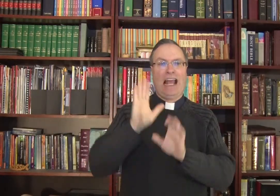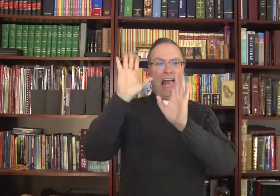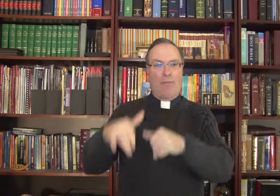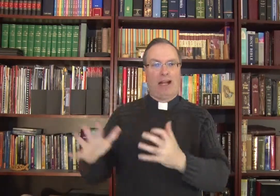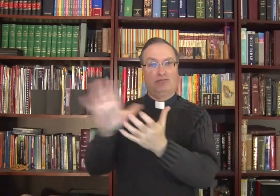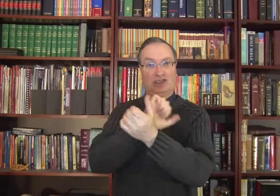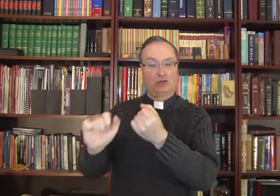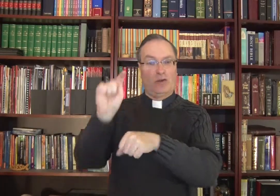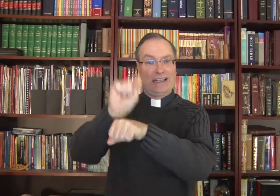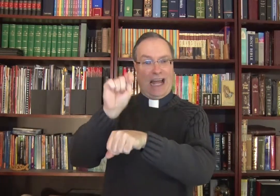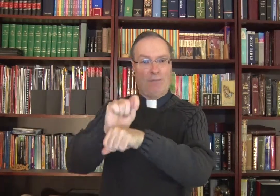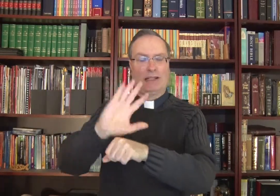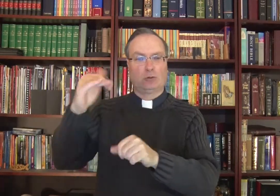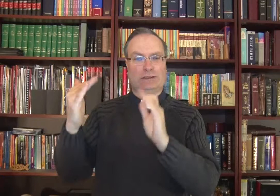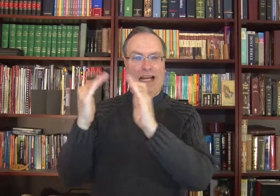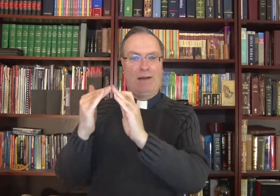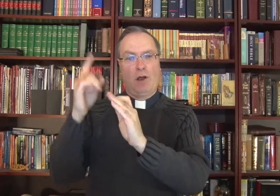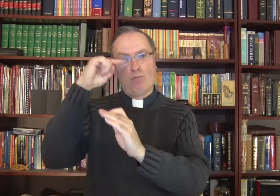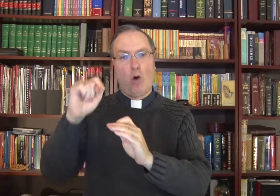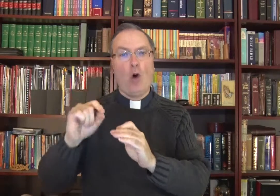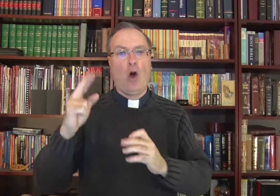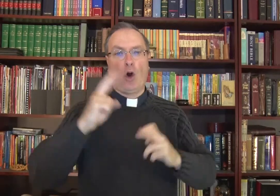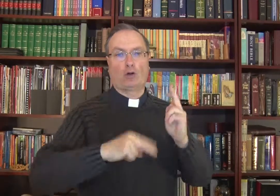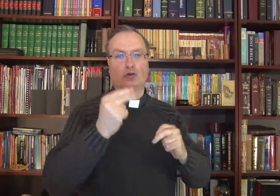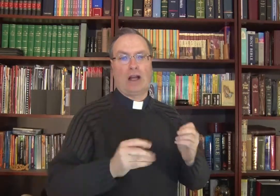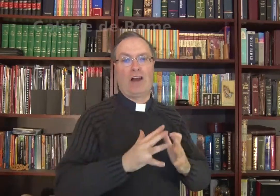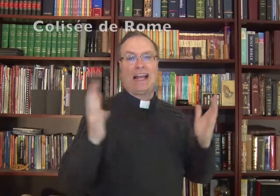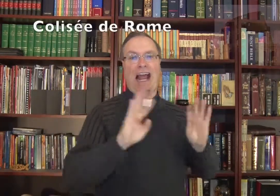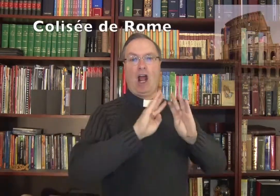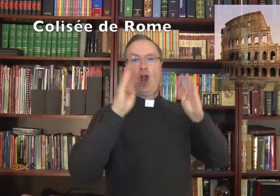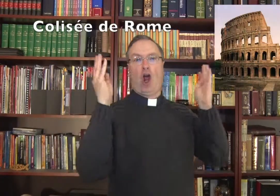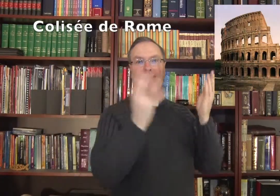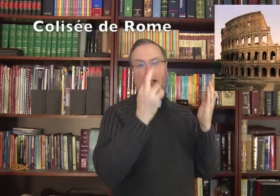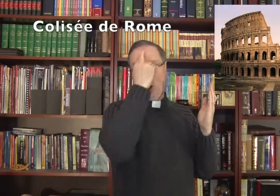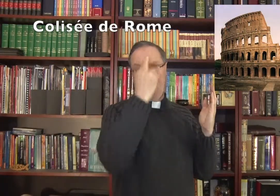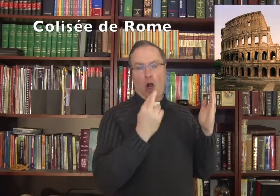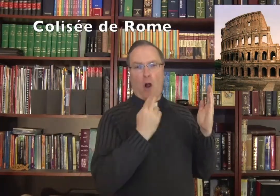après la destruction du temple de Jérusalem pour construire le grand Colisée de Rome.